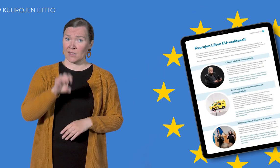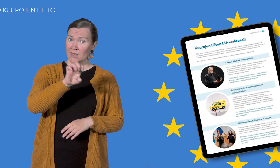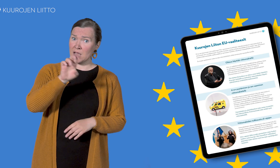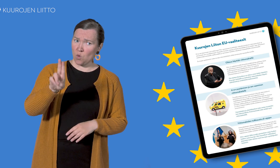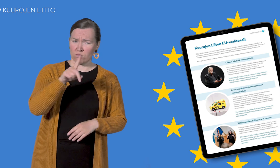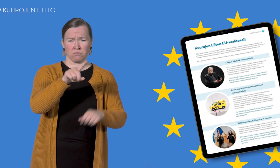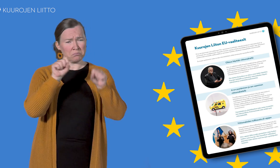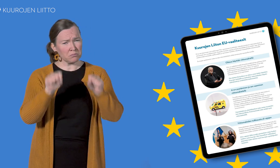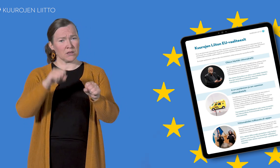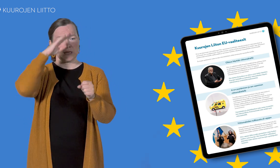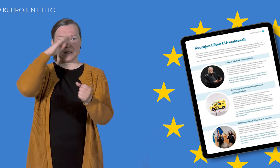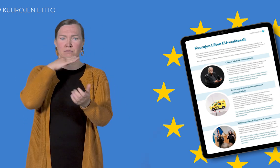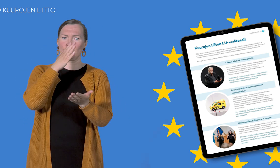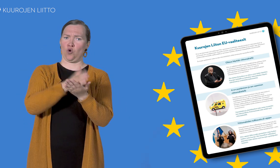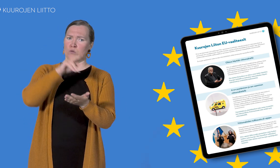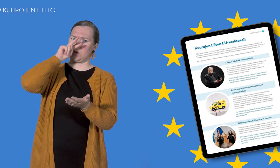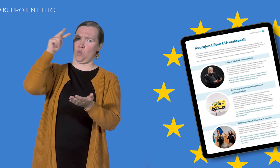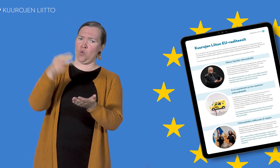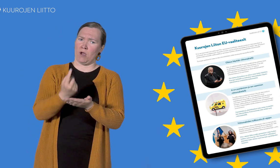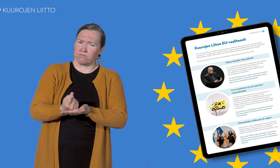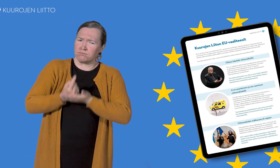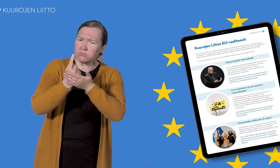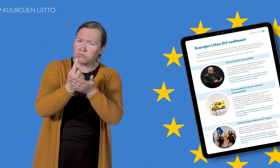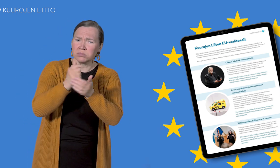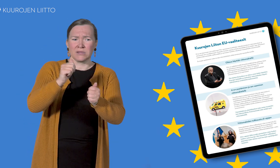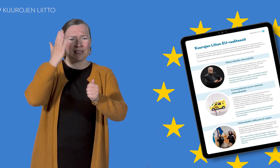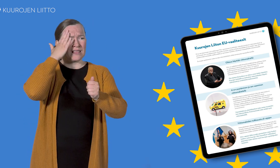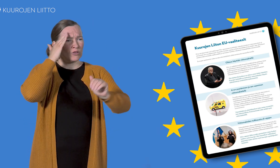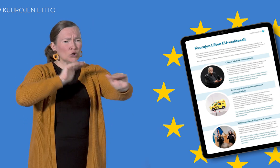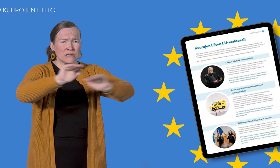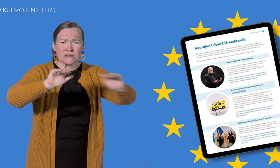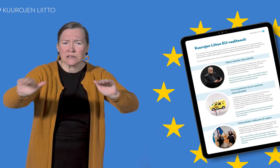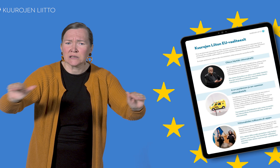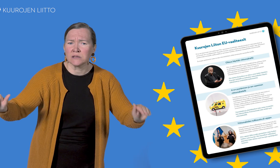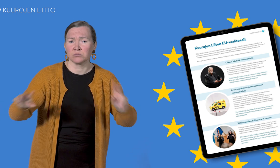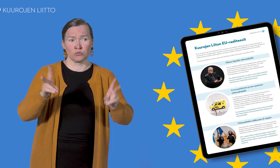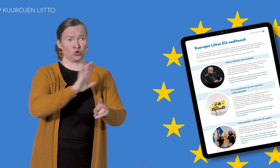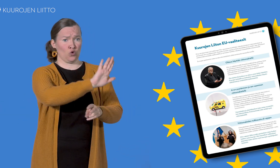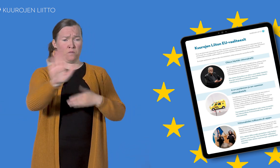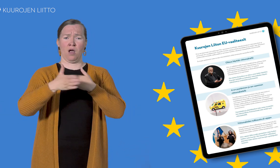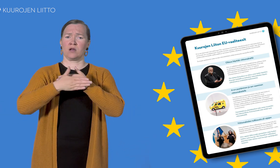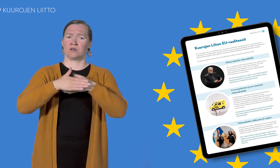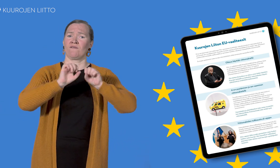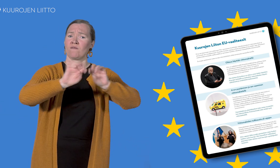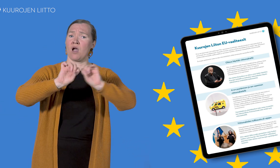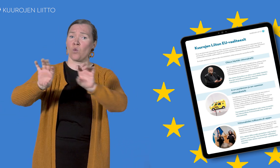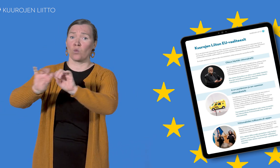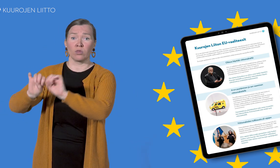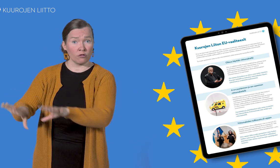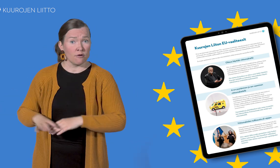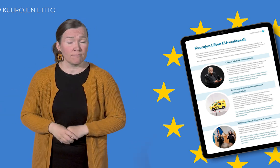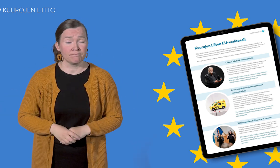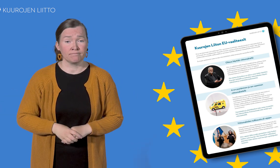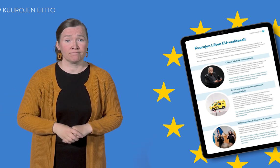n on pidettävä esillä ihmisoikeusnäkökulmaa, jaettava tietoa ja vaikutettava asenteisiin.